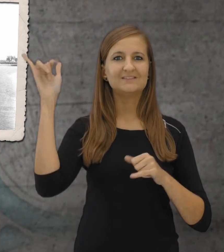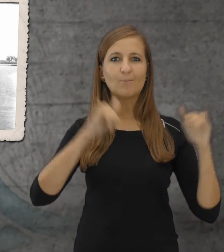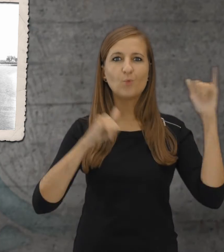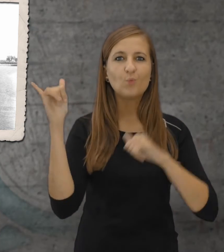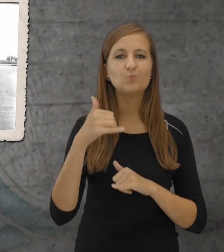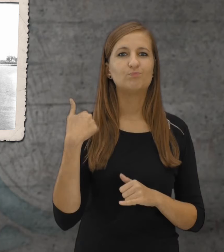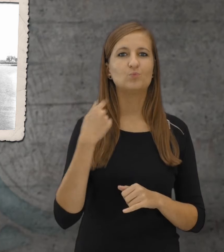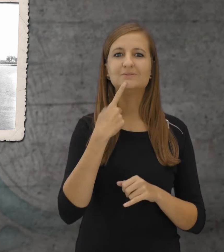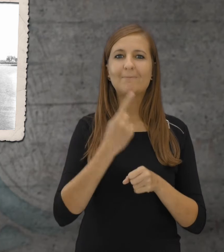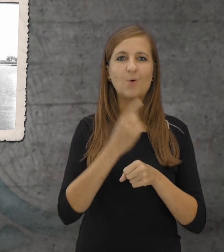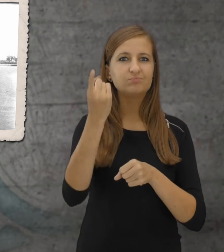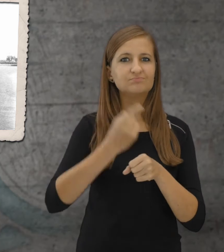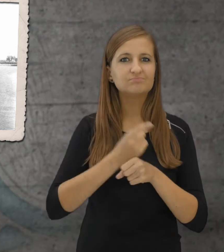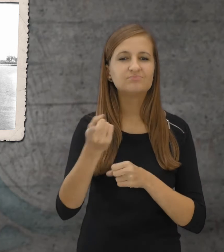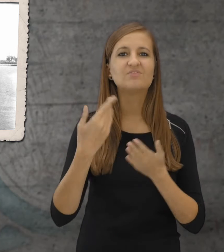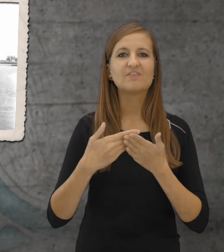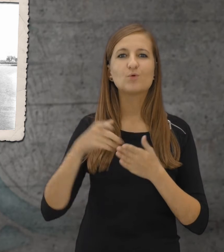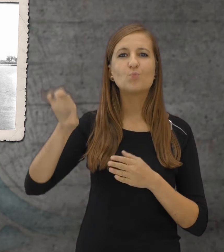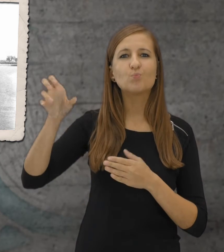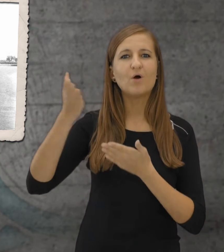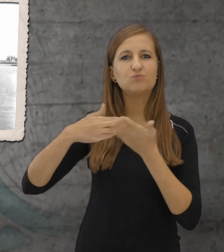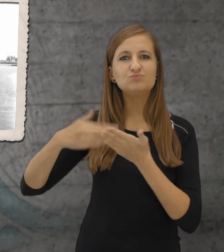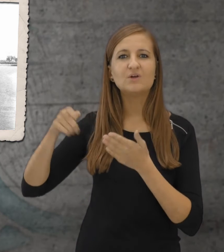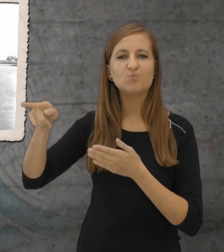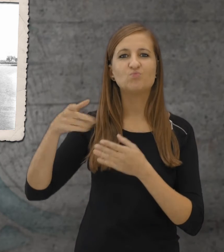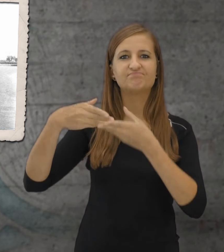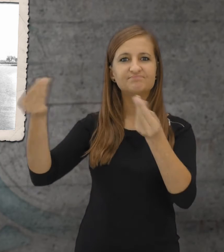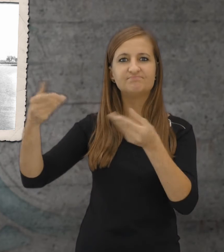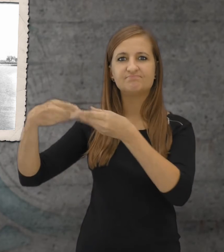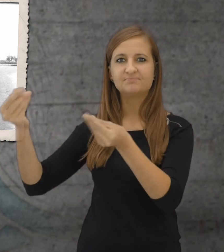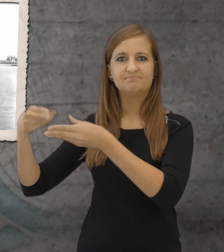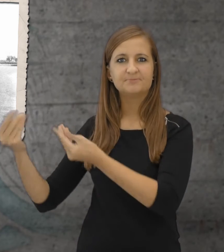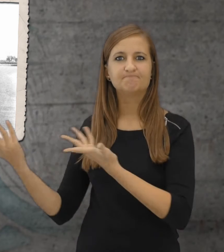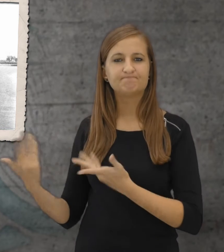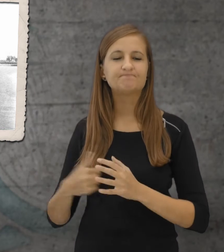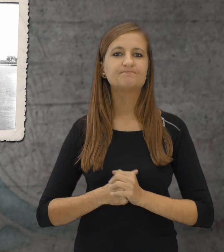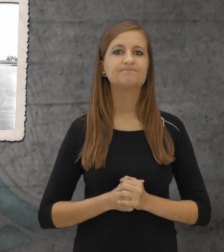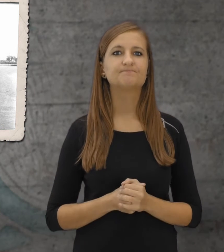i nie miały wsparcia (pomocy) ani od artylerii, ani od lotnictwa. Oddziały zostały rozbite.